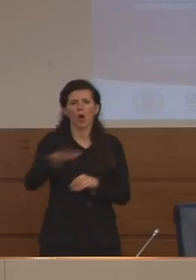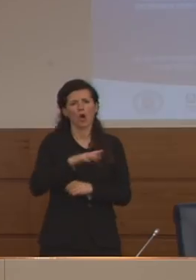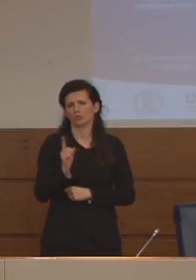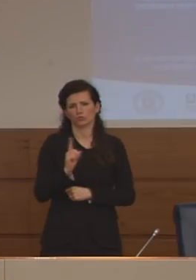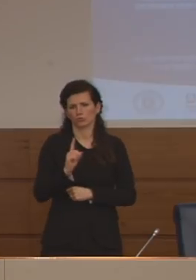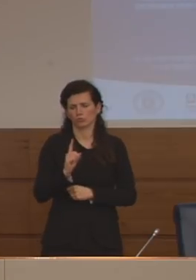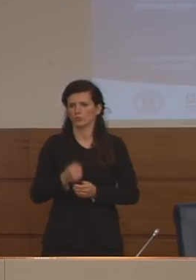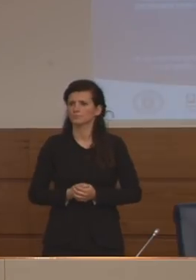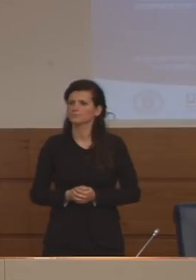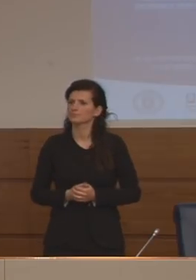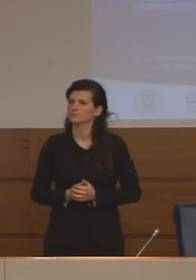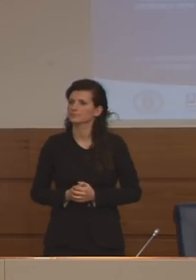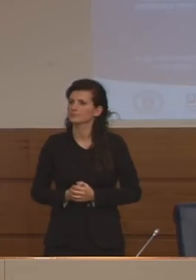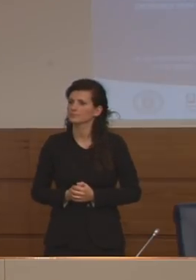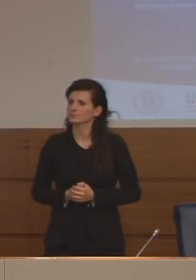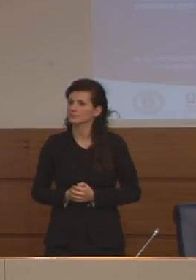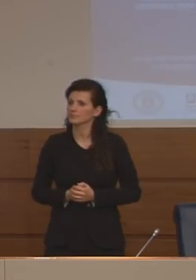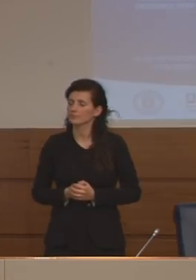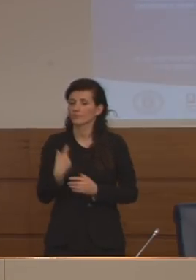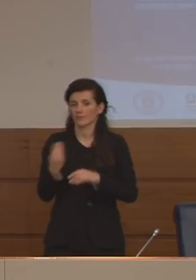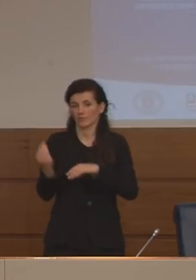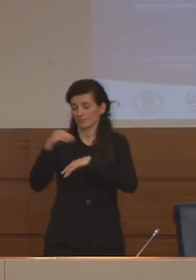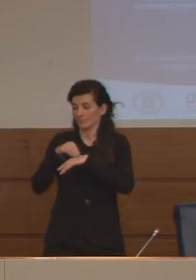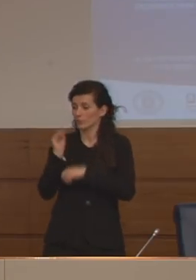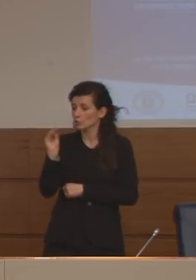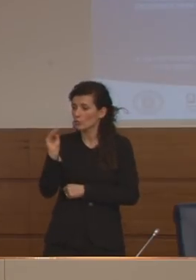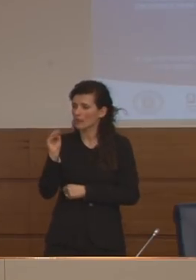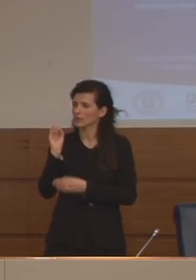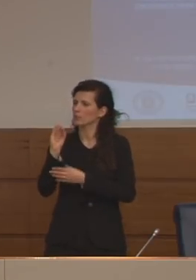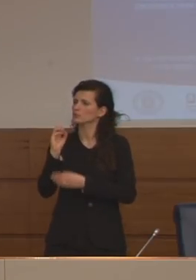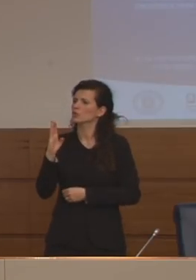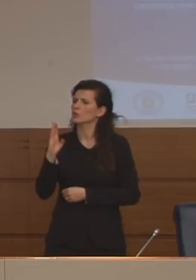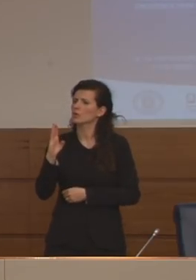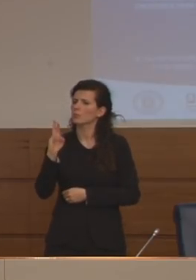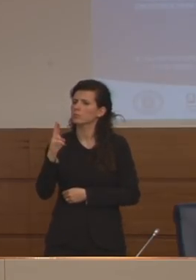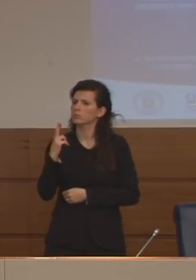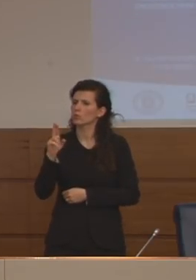Aggiungo una cosa al Professor Brusaferro. Il fatto di aver incluso anche foulard e